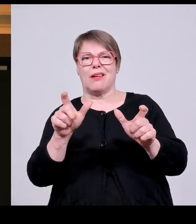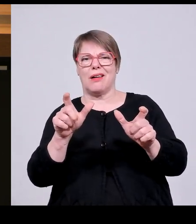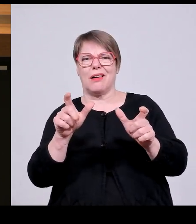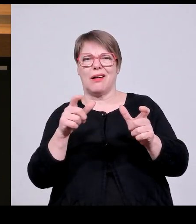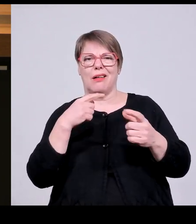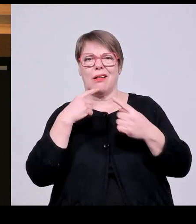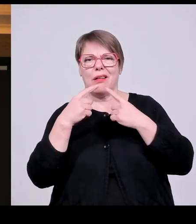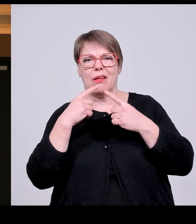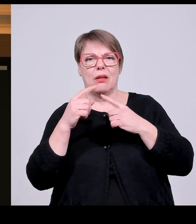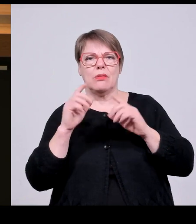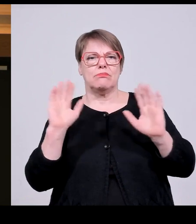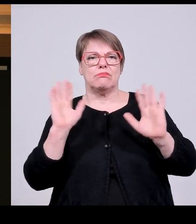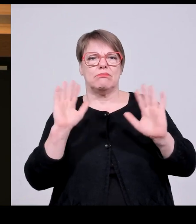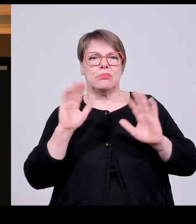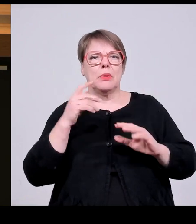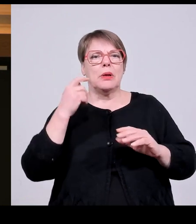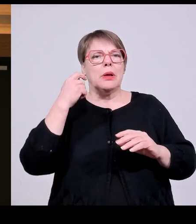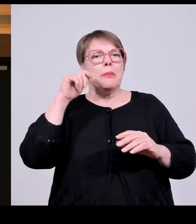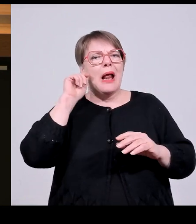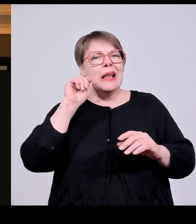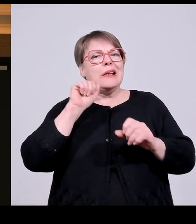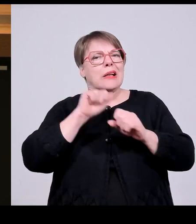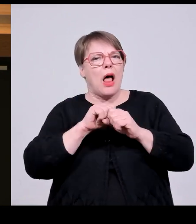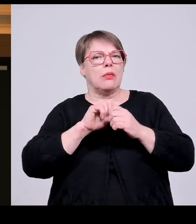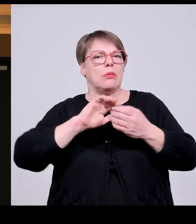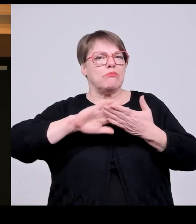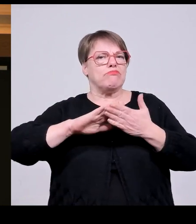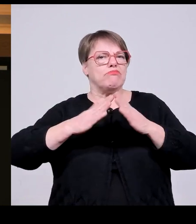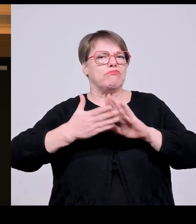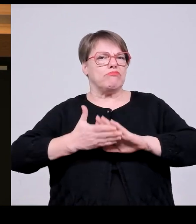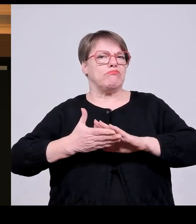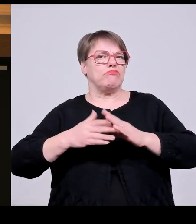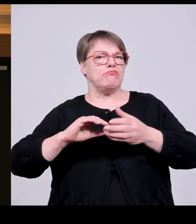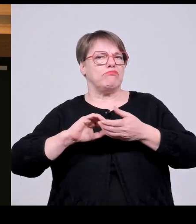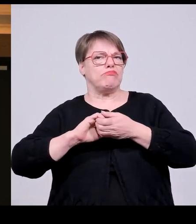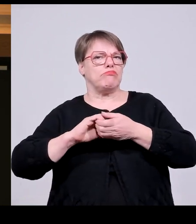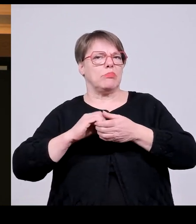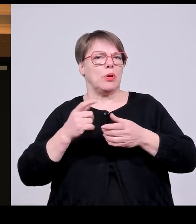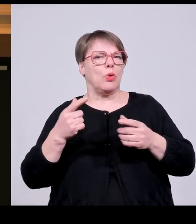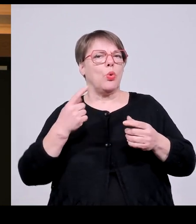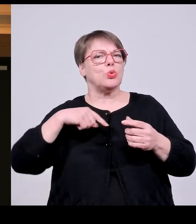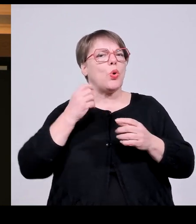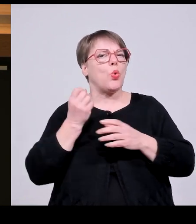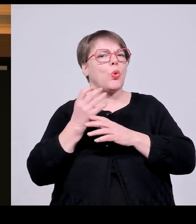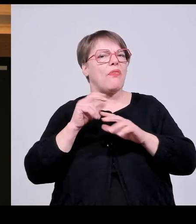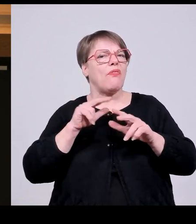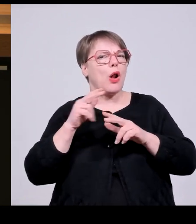hier erreichen wollen: Die Gewissheit für die Behner von denkmalgeschützten Wohnhäusern oder die Betreiber